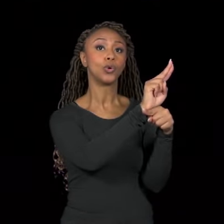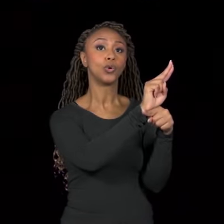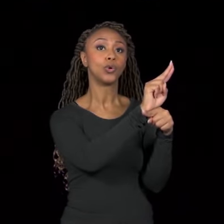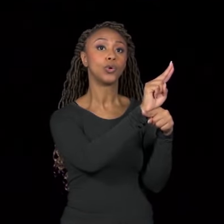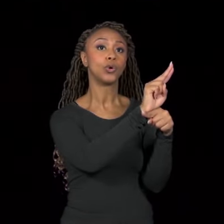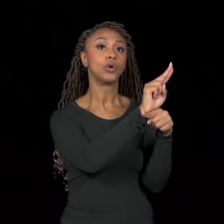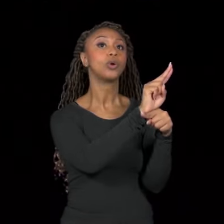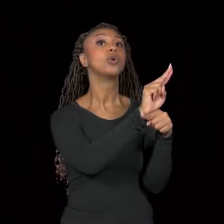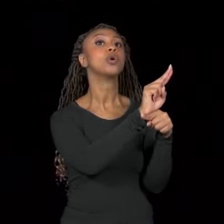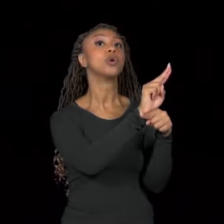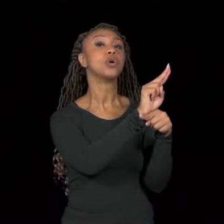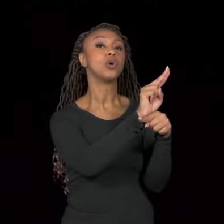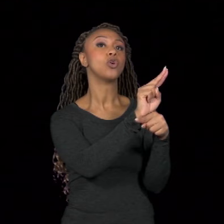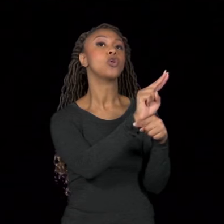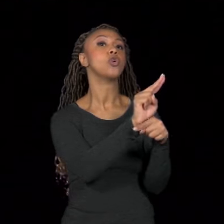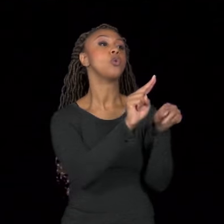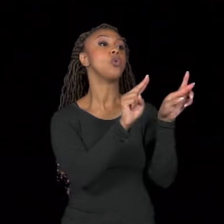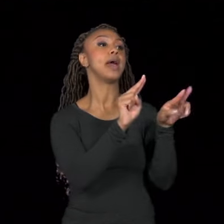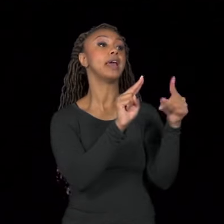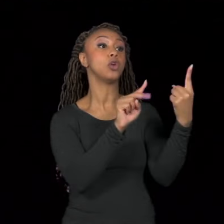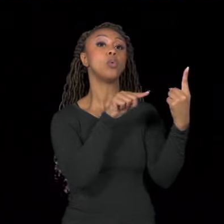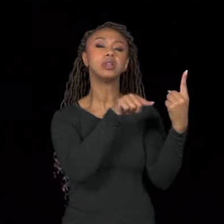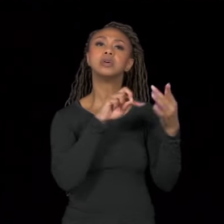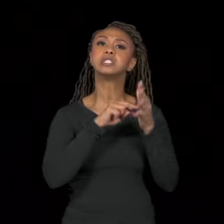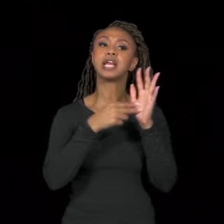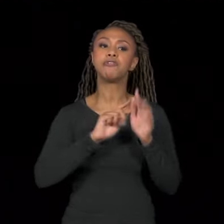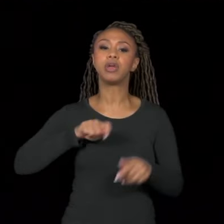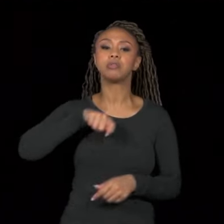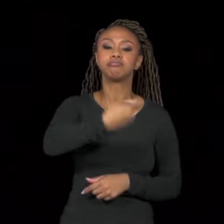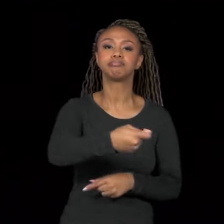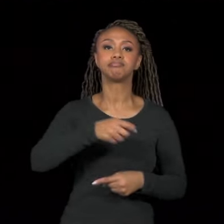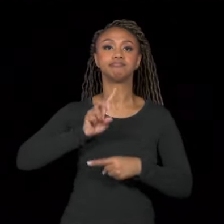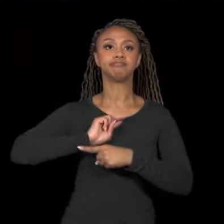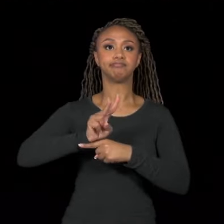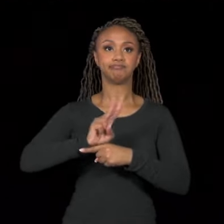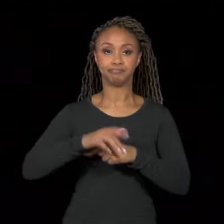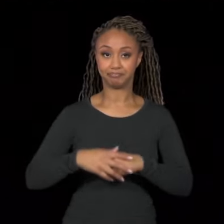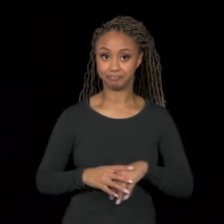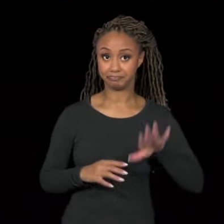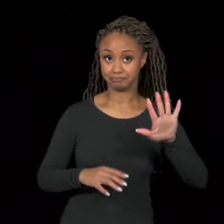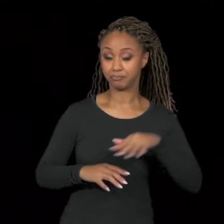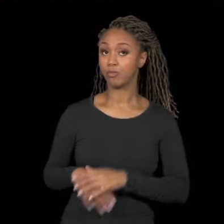PAPEL DE SUPERVISOR, E O FUNCIONÁRIO "E1" ELE SE